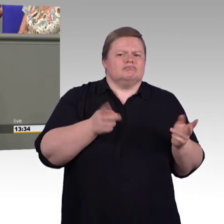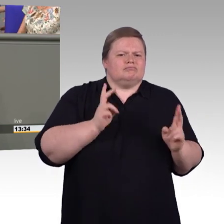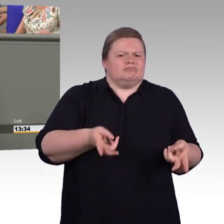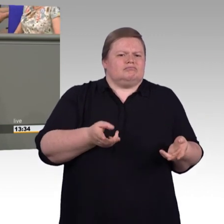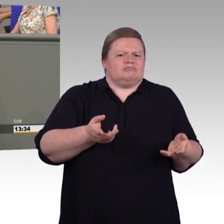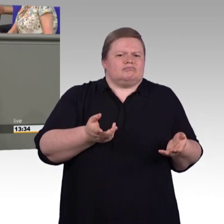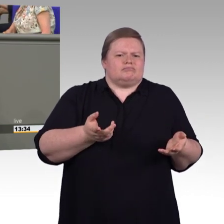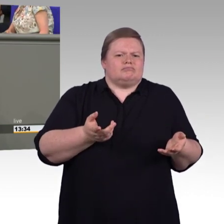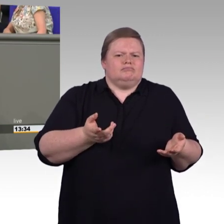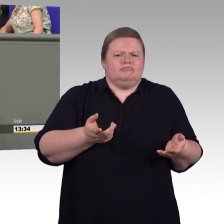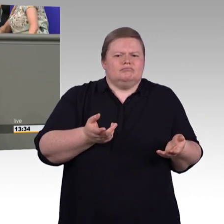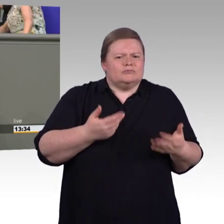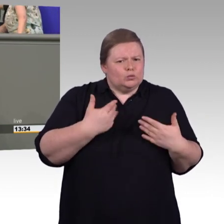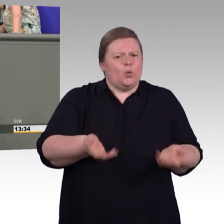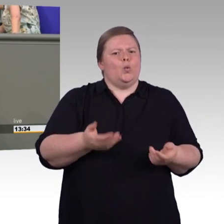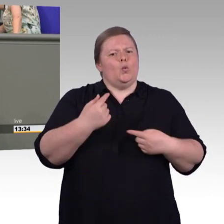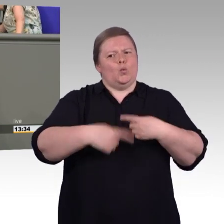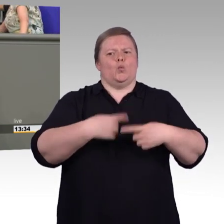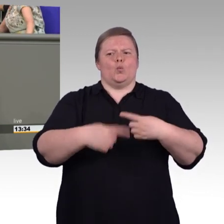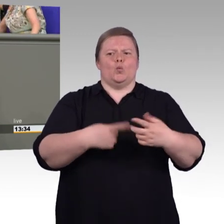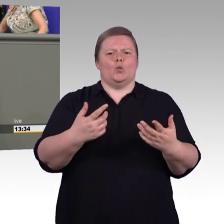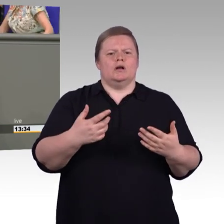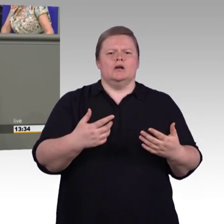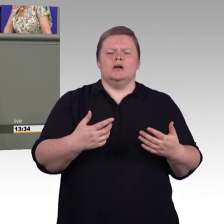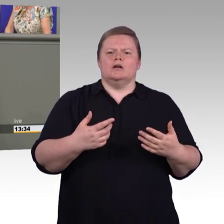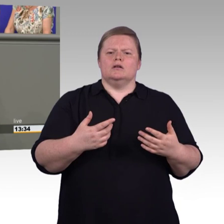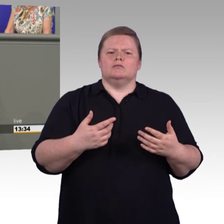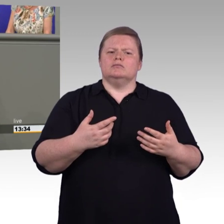aber sie ist mit der vollständigen Ratifizierung, dank der FDP 2011, weil konservativ